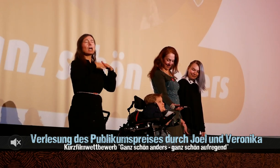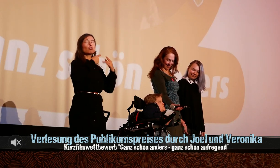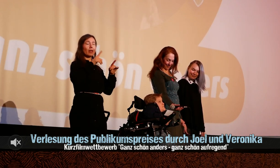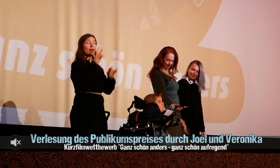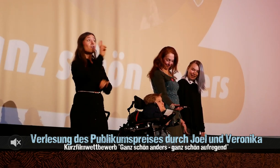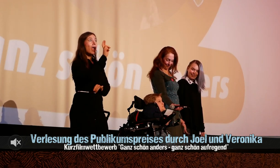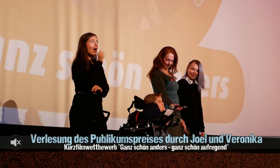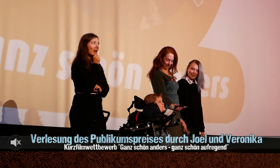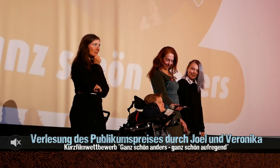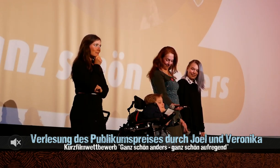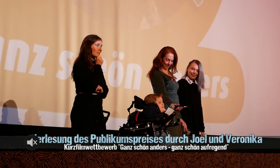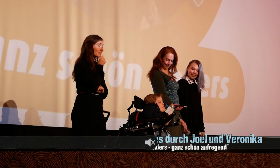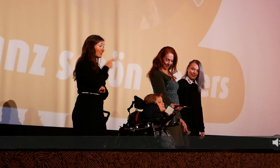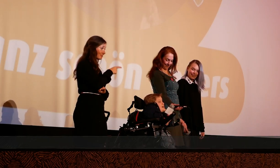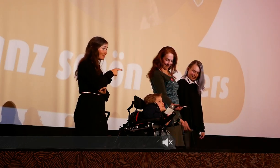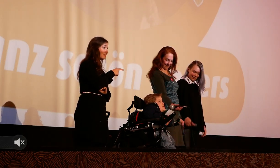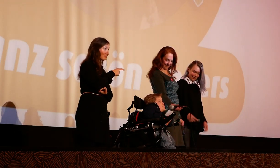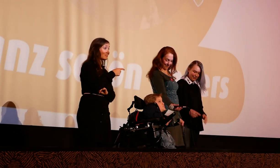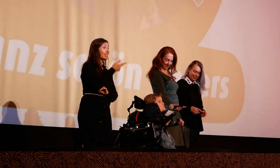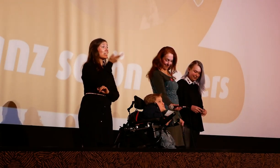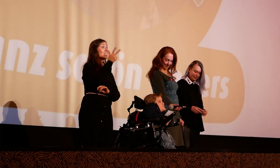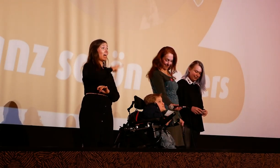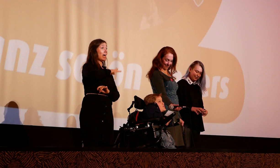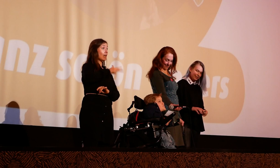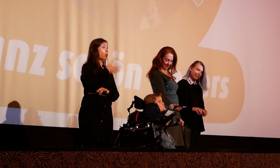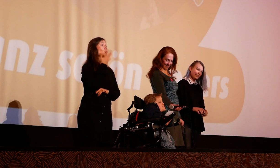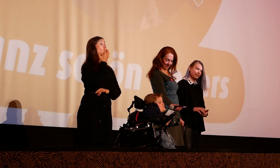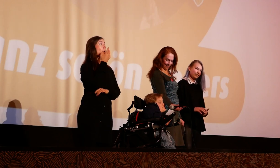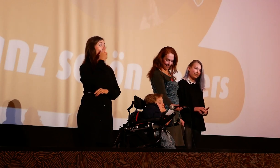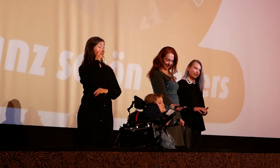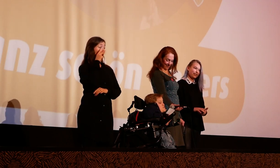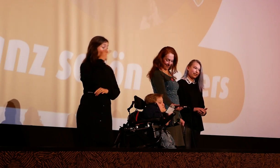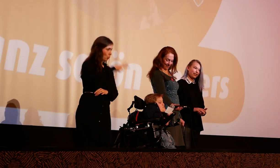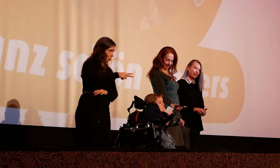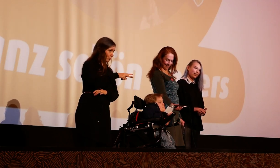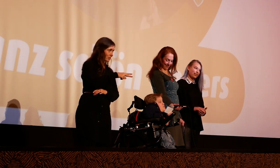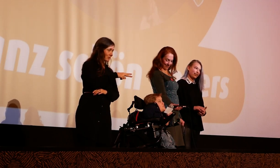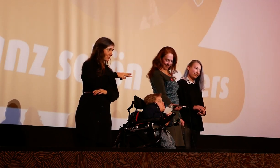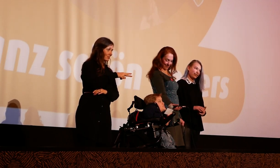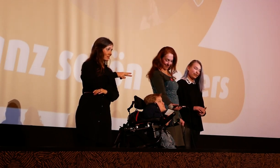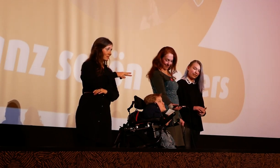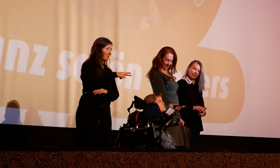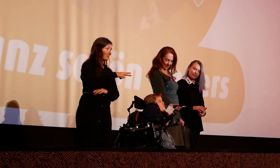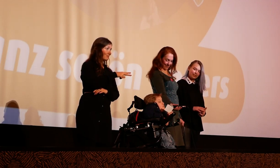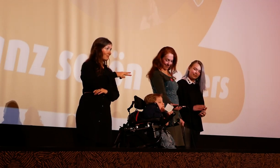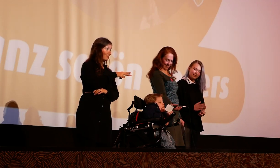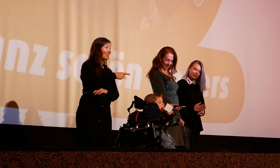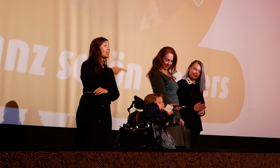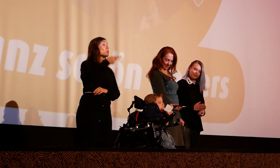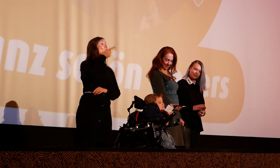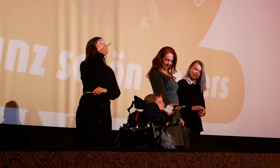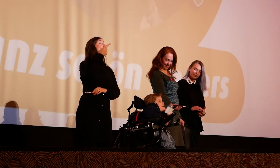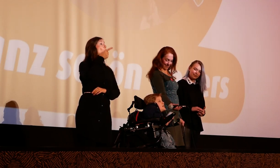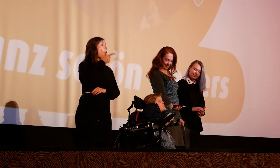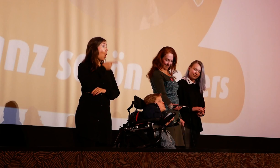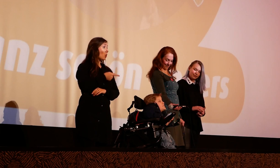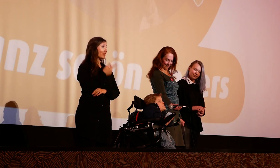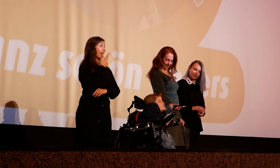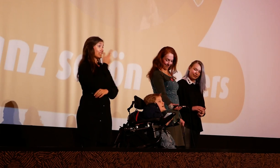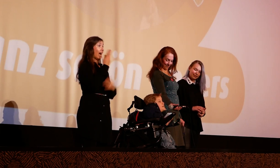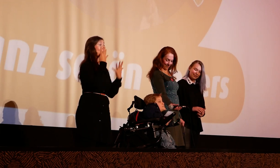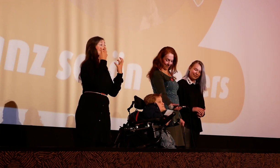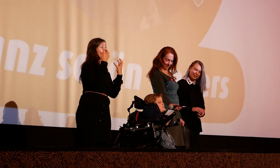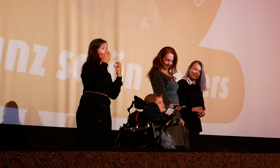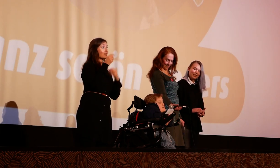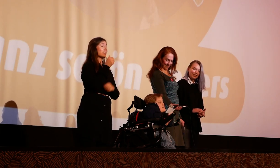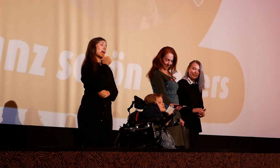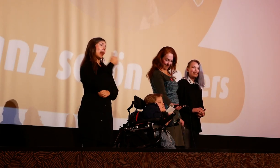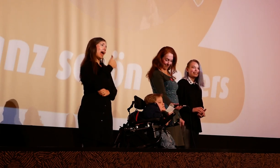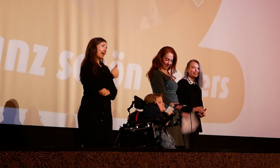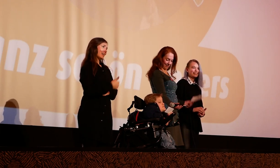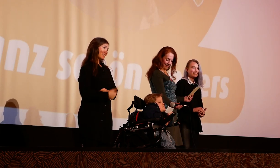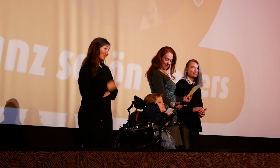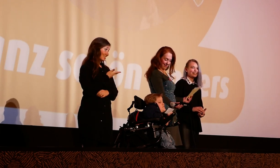ist mit 3050 Aufrufen und 193 Likes